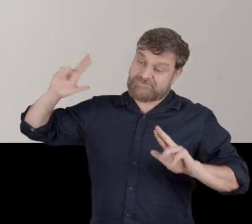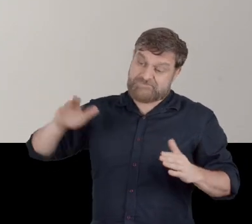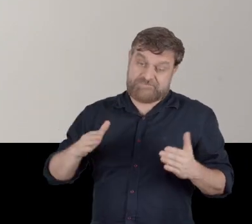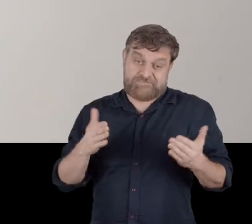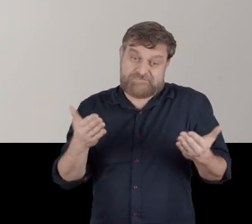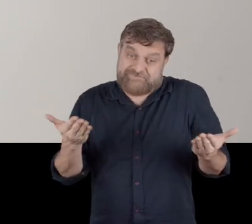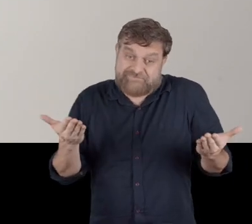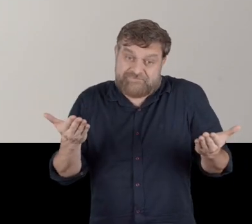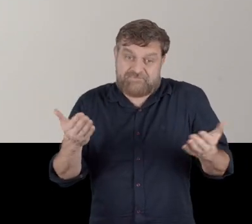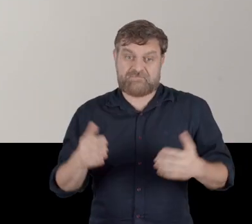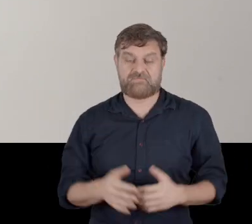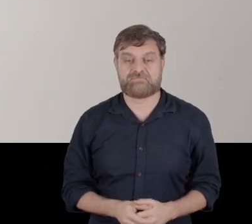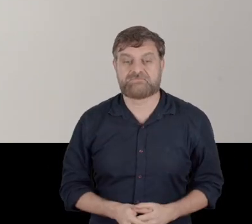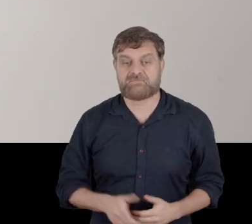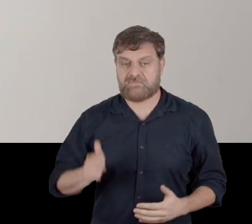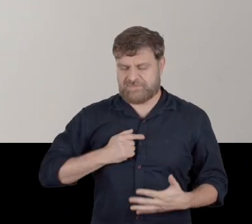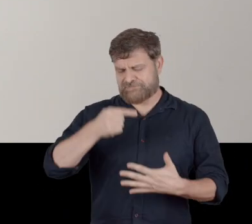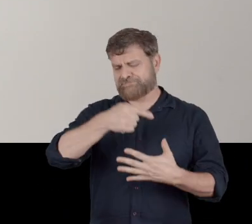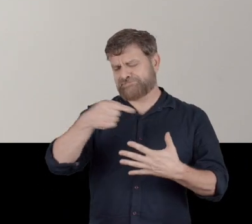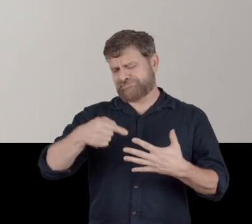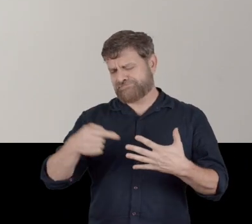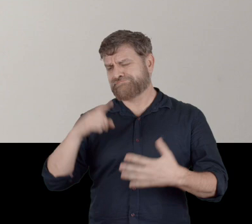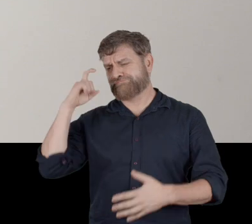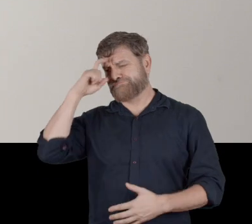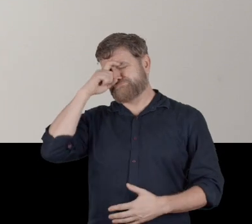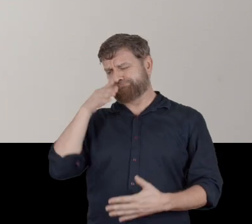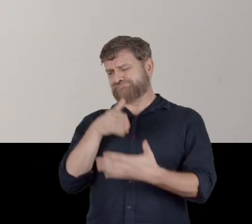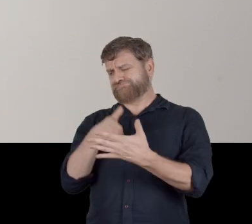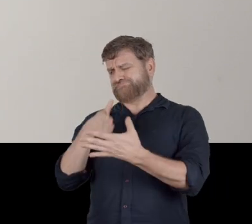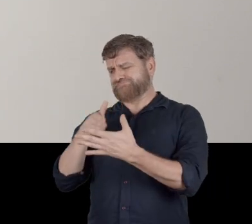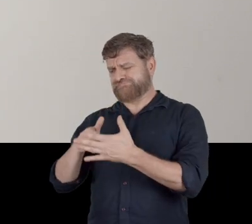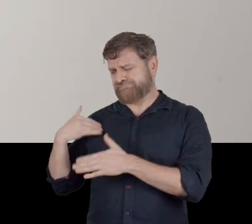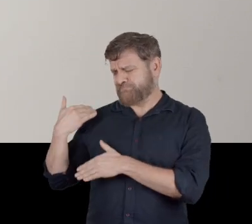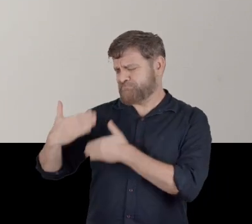Porque na prática tem uma série de elementos que dificultam esses processos.